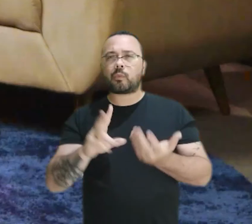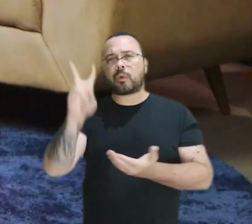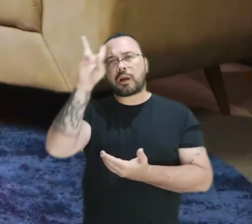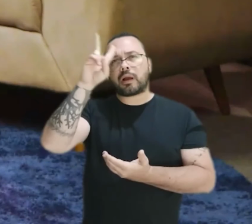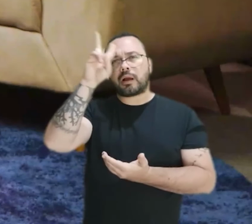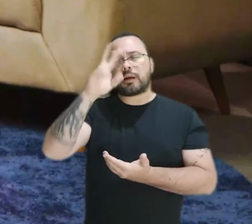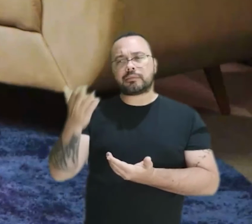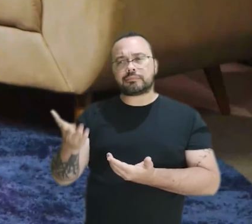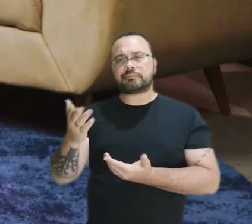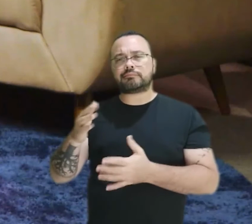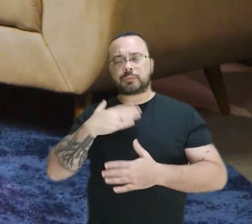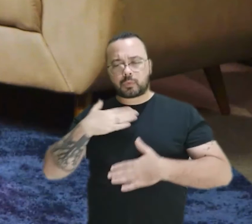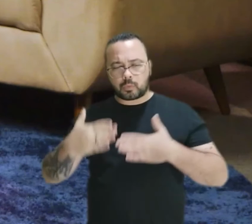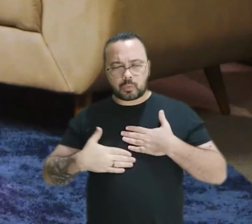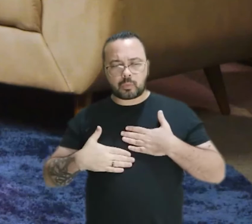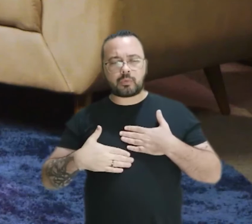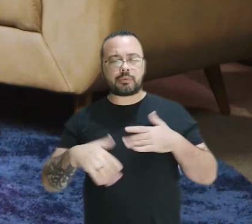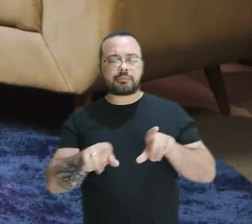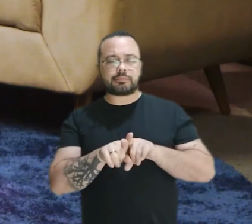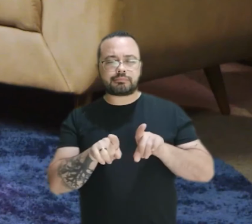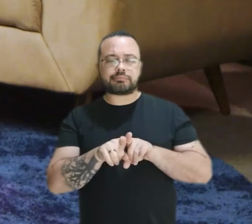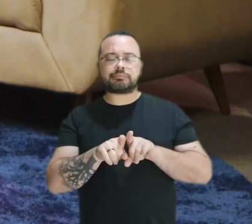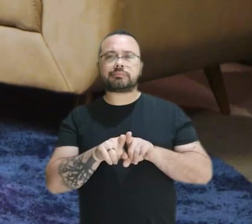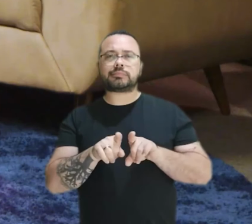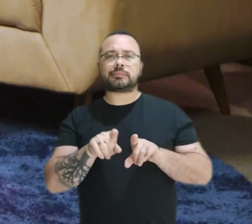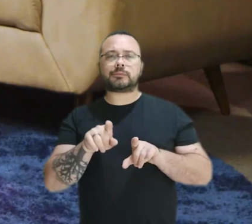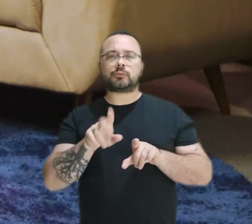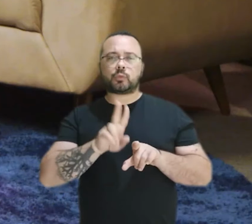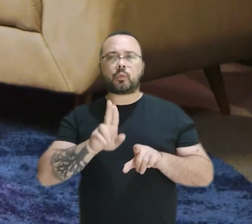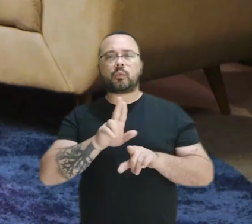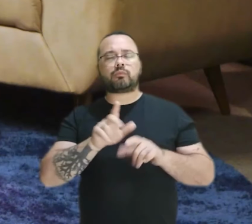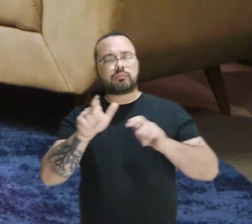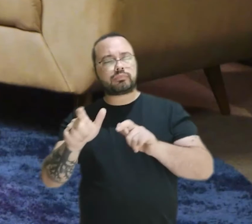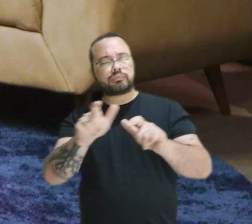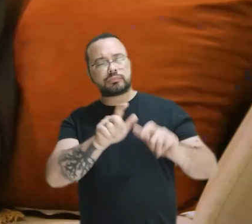e o... os corpos se imprimem nos lugares, e nas coisas,